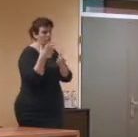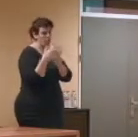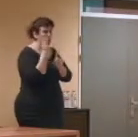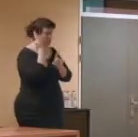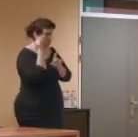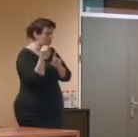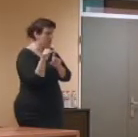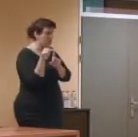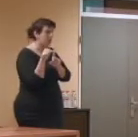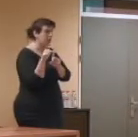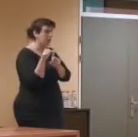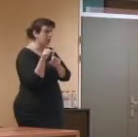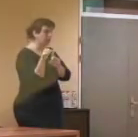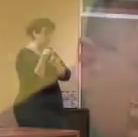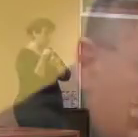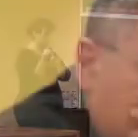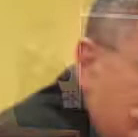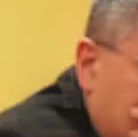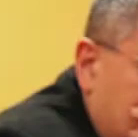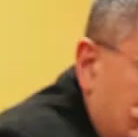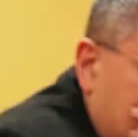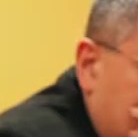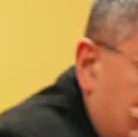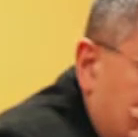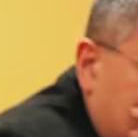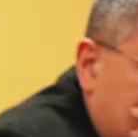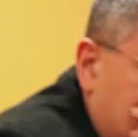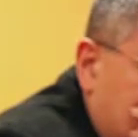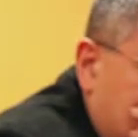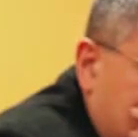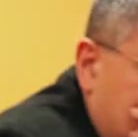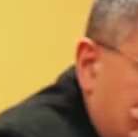en ese momento, estoy hablando del año 2003-2004.